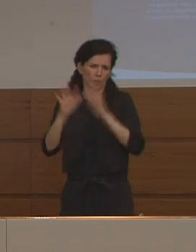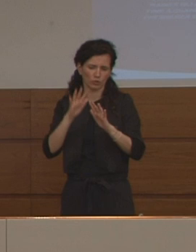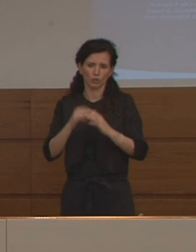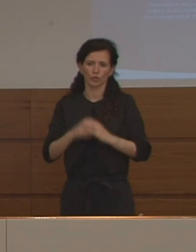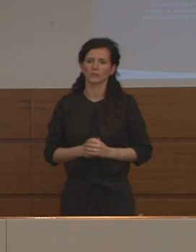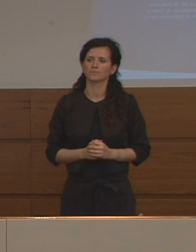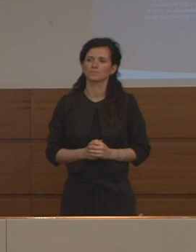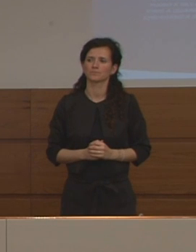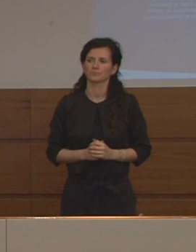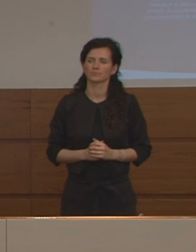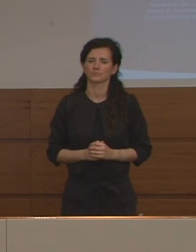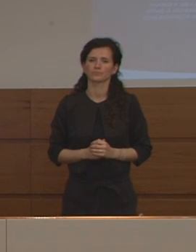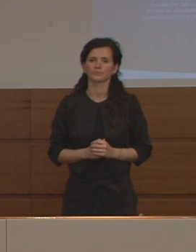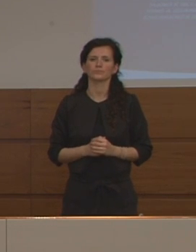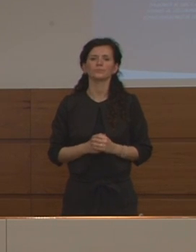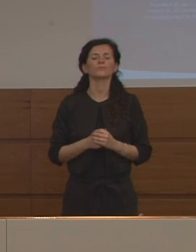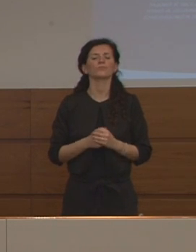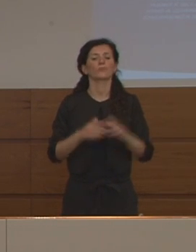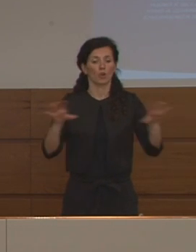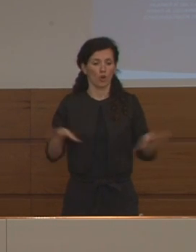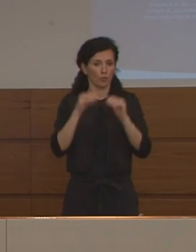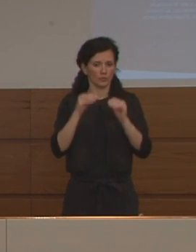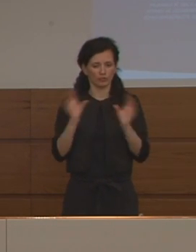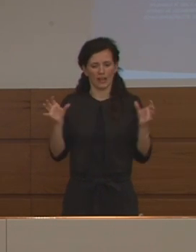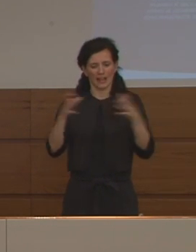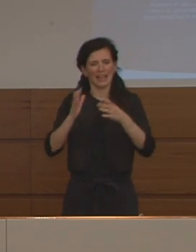Allora partiamo dalla task force. Come sapete è stata istituita la task force.